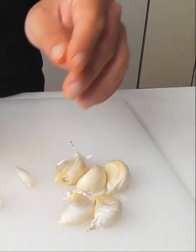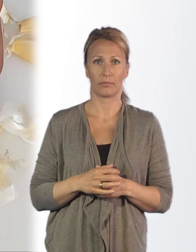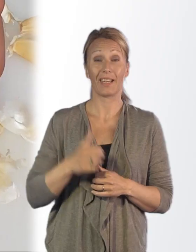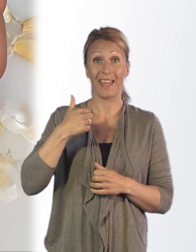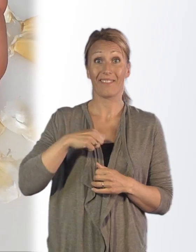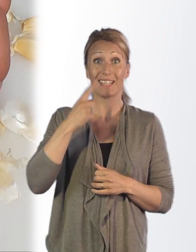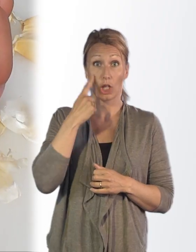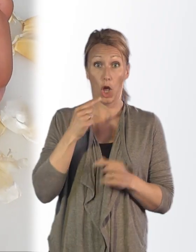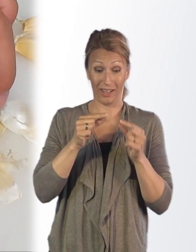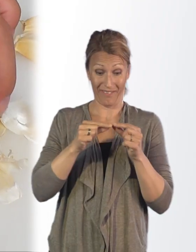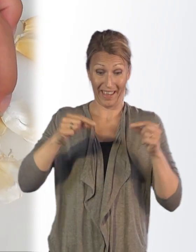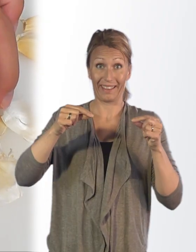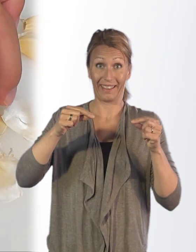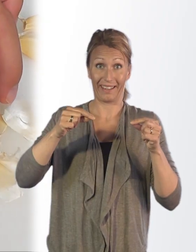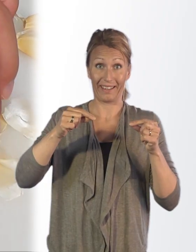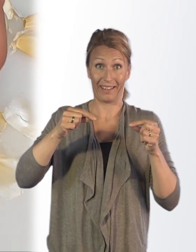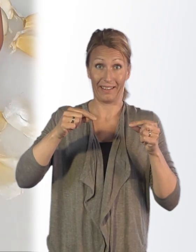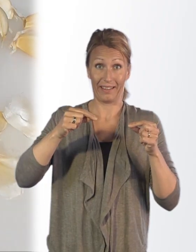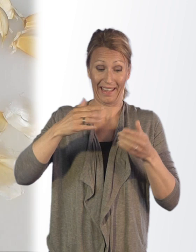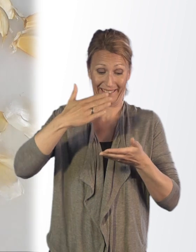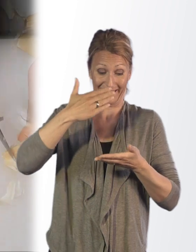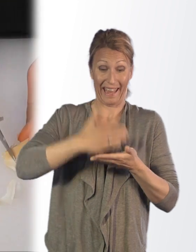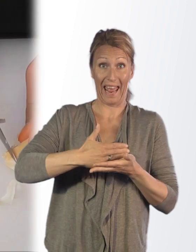Del feddene i 2.